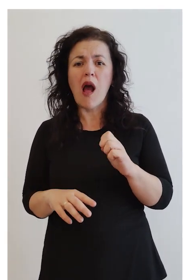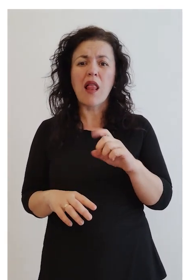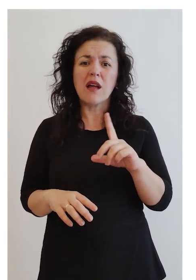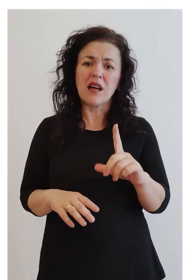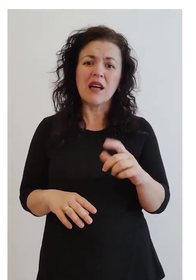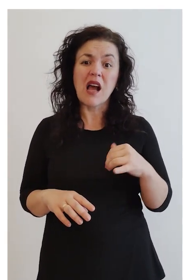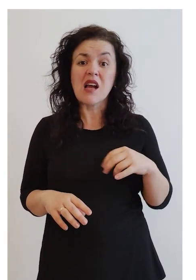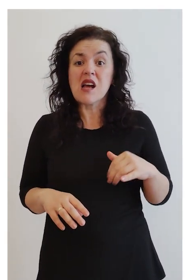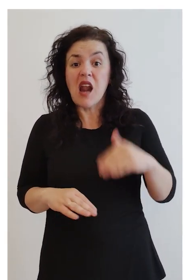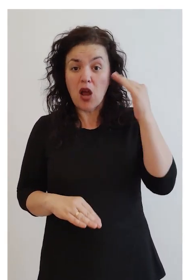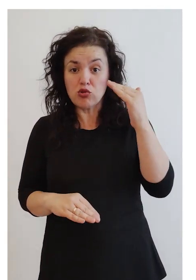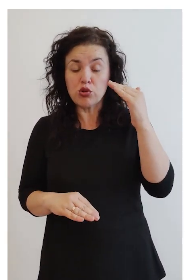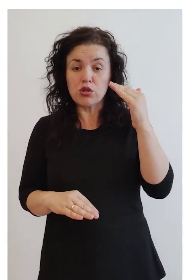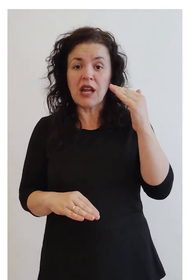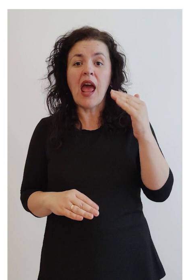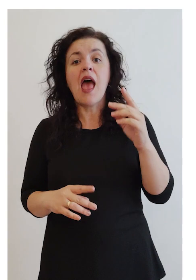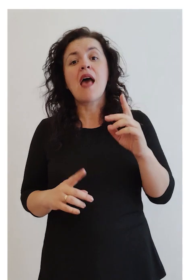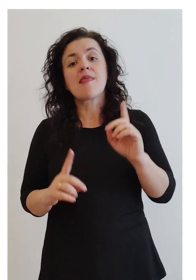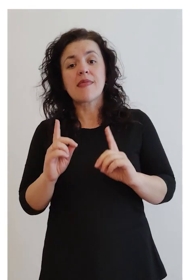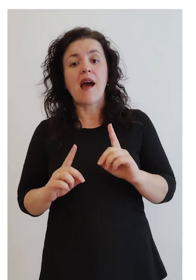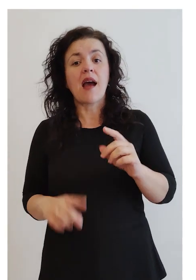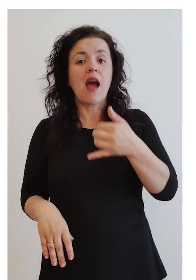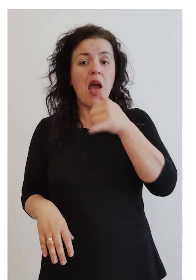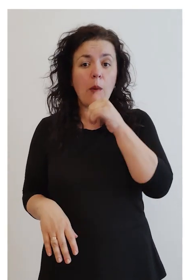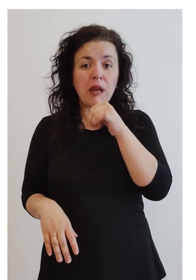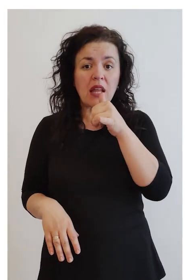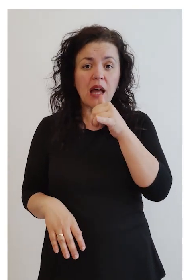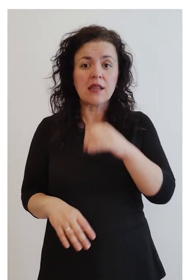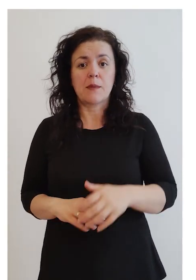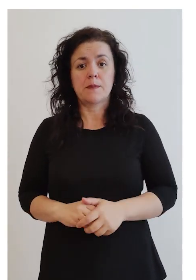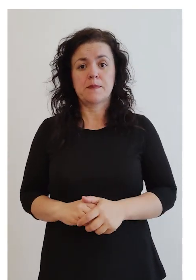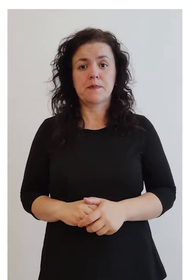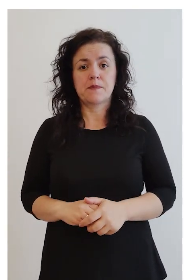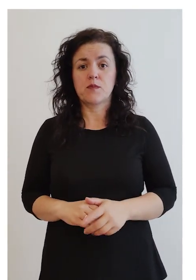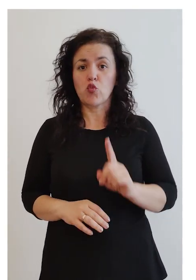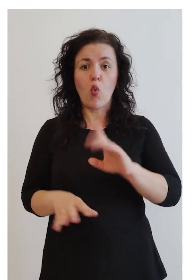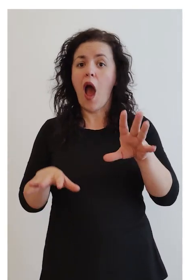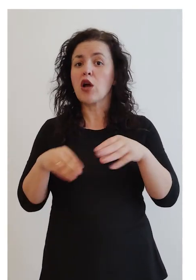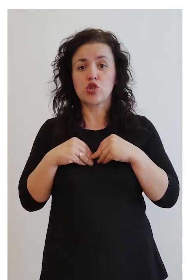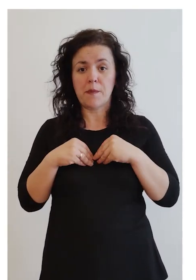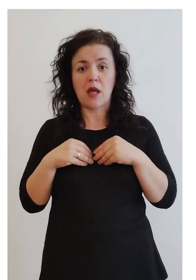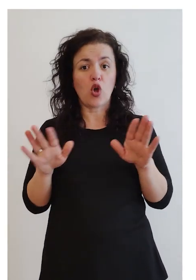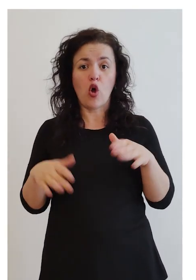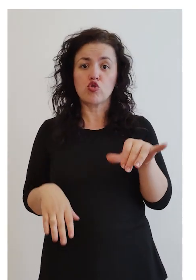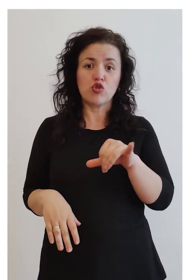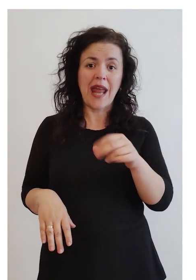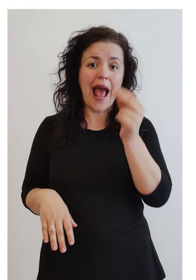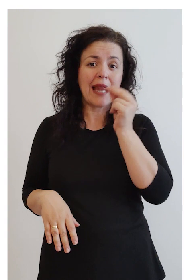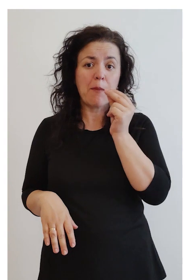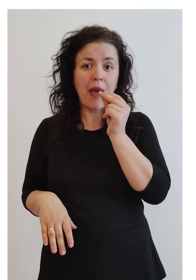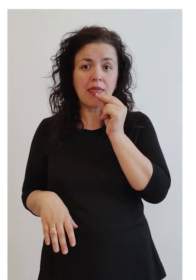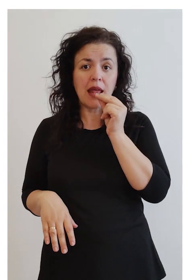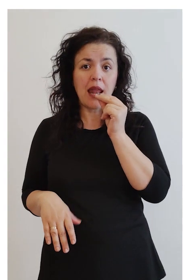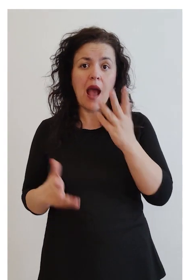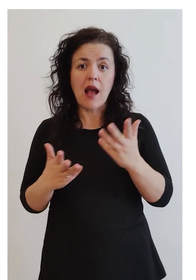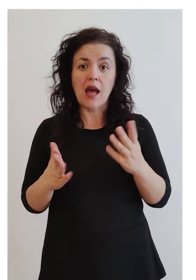Nu acceptați de la oricine alimentele care vi se oferă, cu excepția companiilor sau restaurantelor legale.